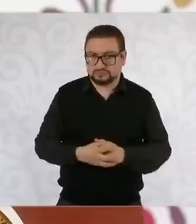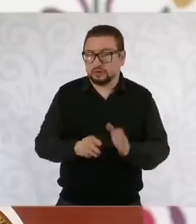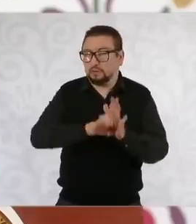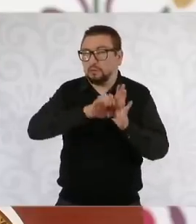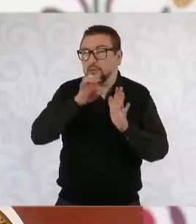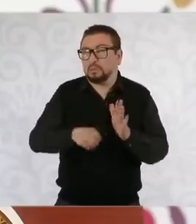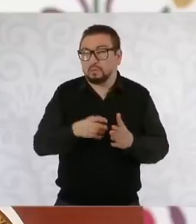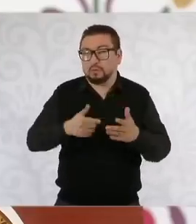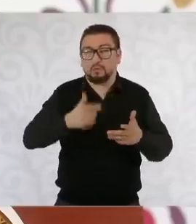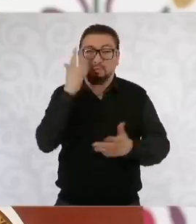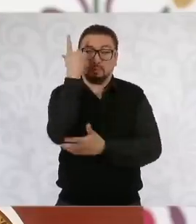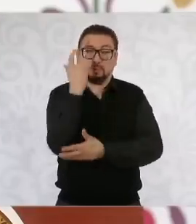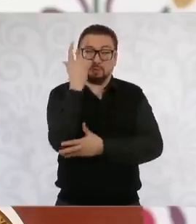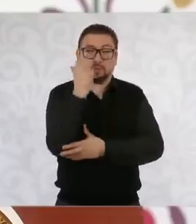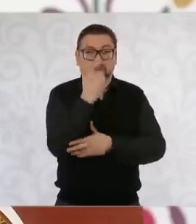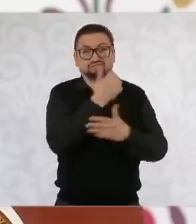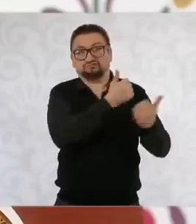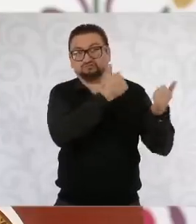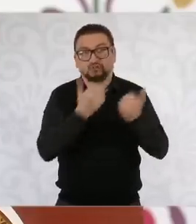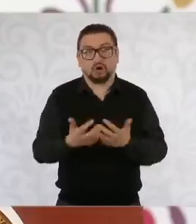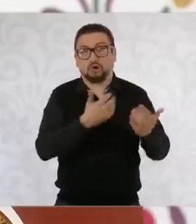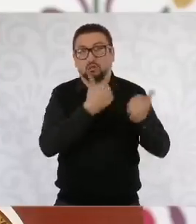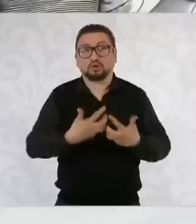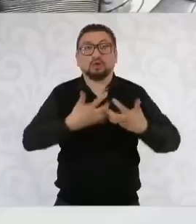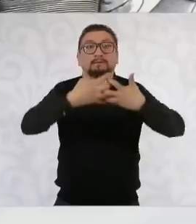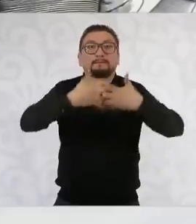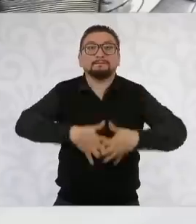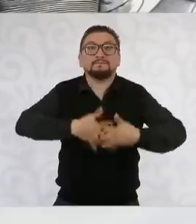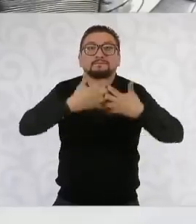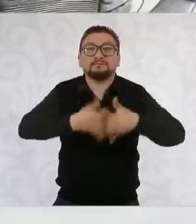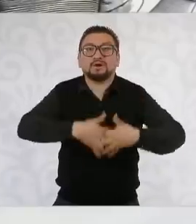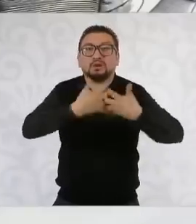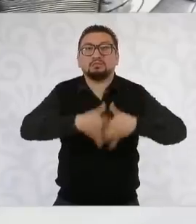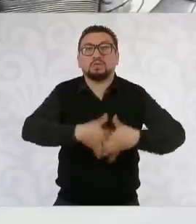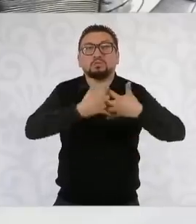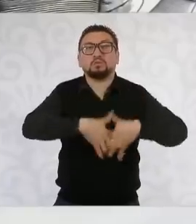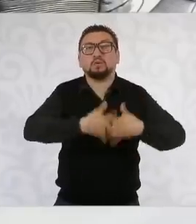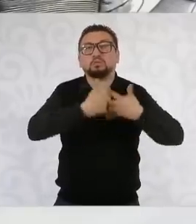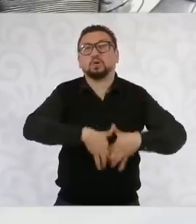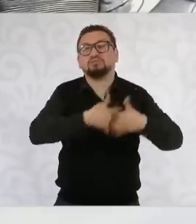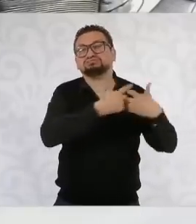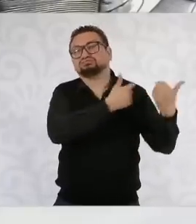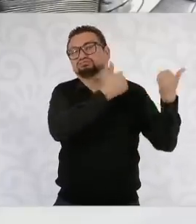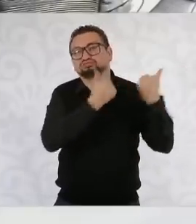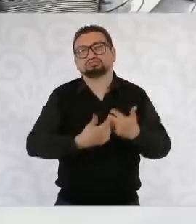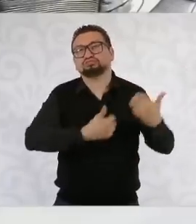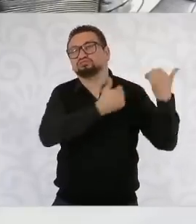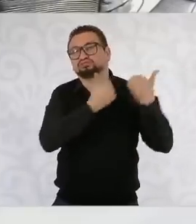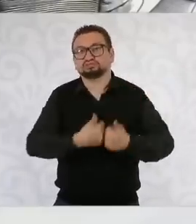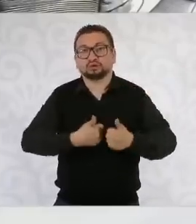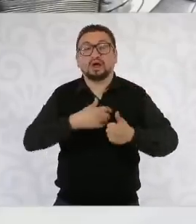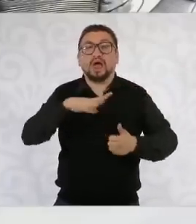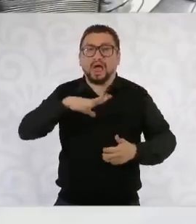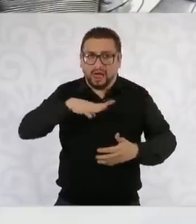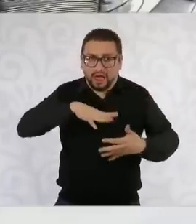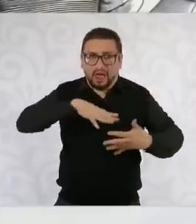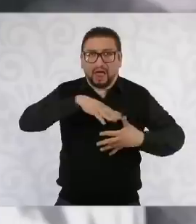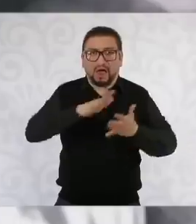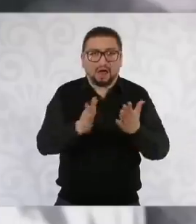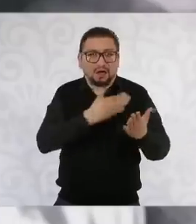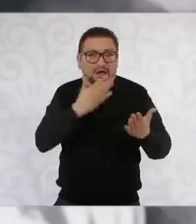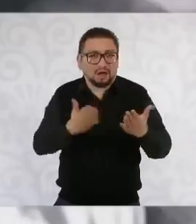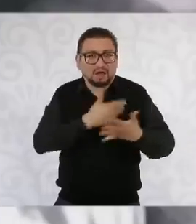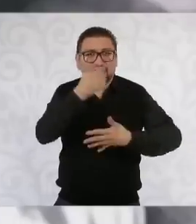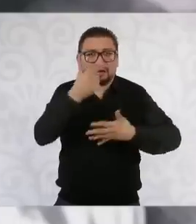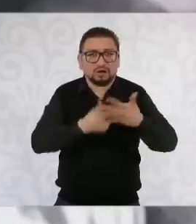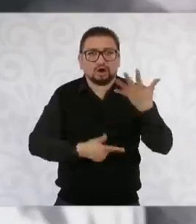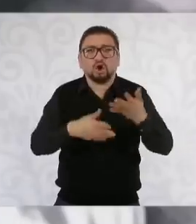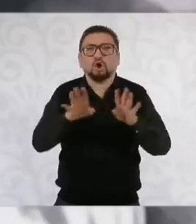armamento que es una producción industrial donde se lleva un catálogo clarísimo de cómo se formulan